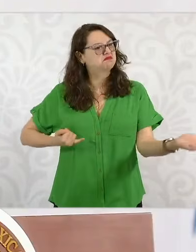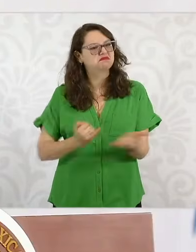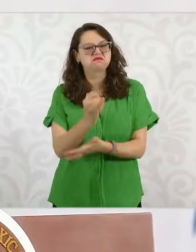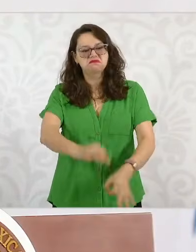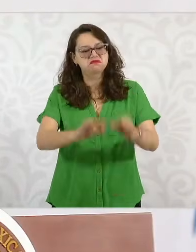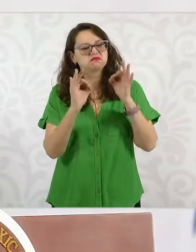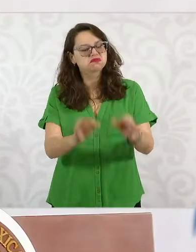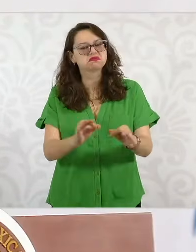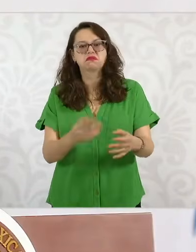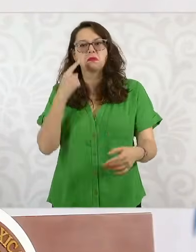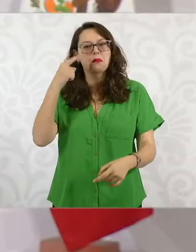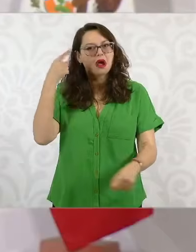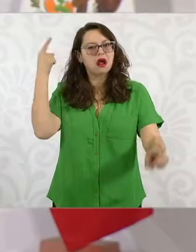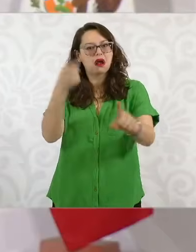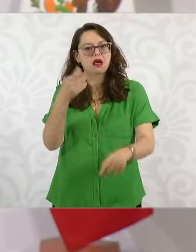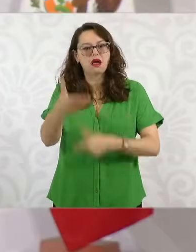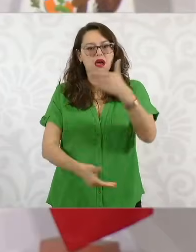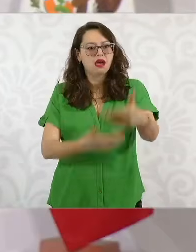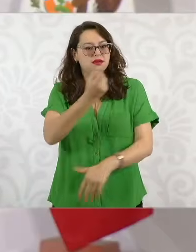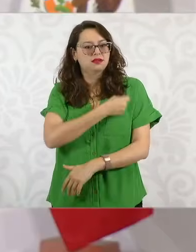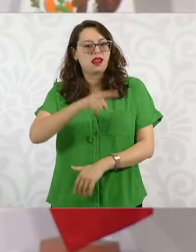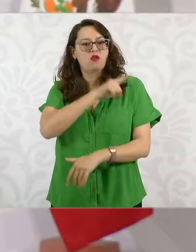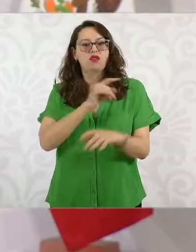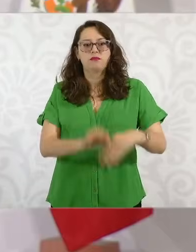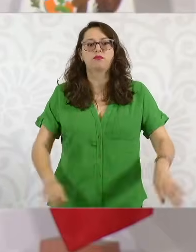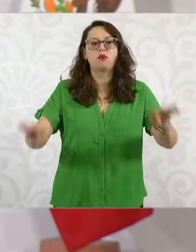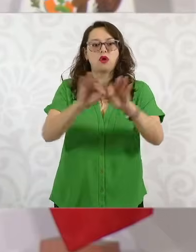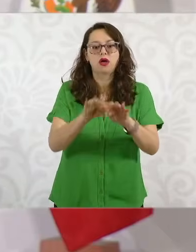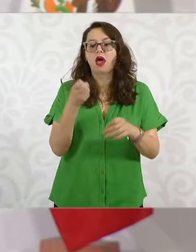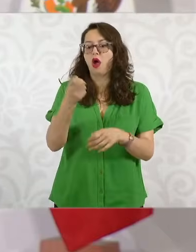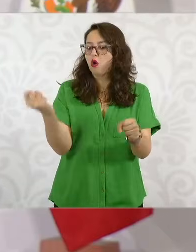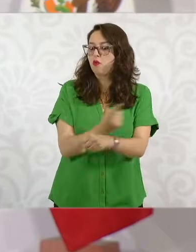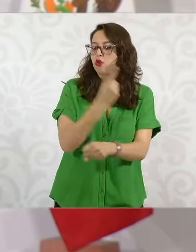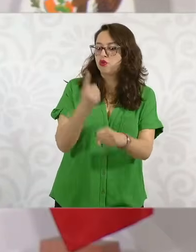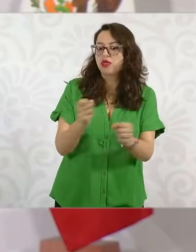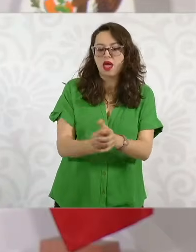en el sector salud como un eje clave que genera productividad, crecimiento y fomenta el bienestar